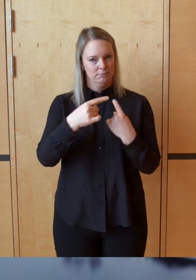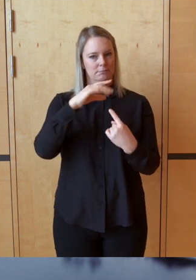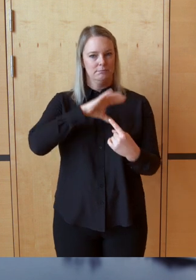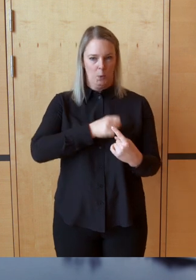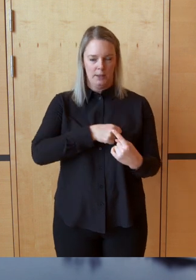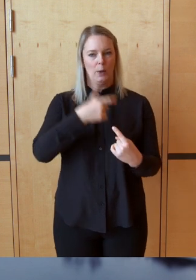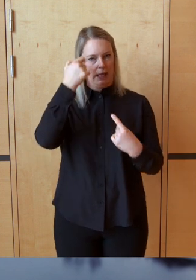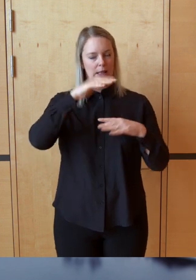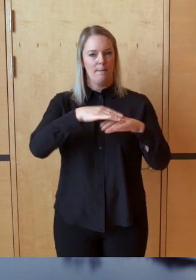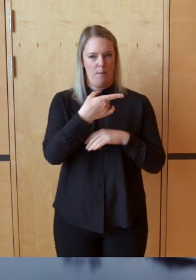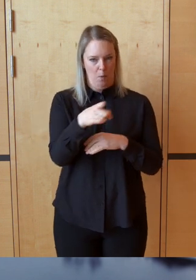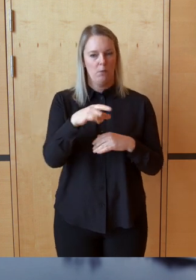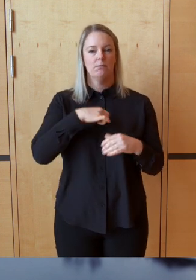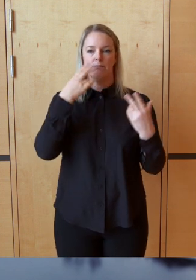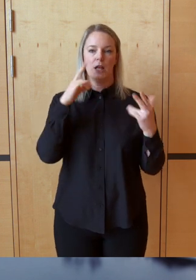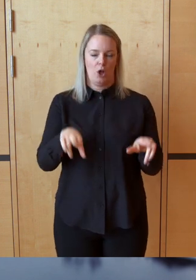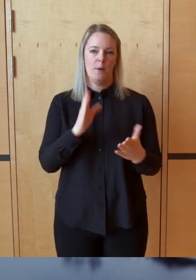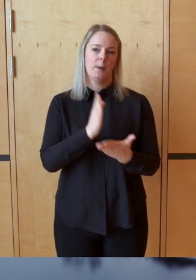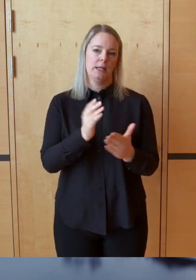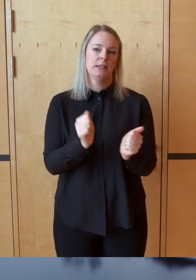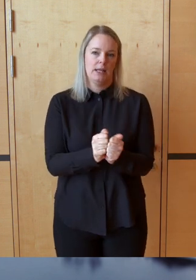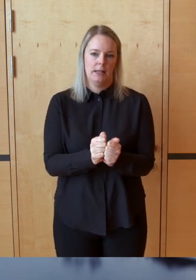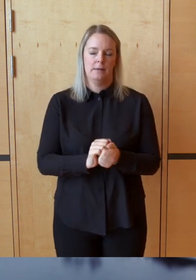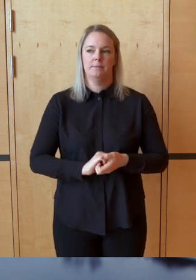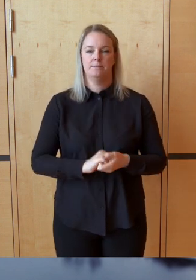Bedömning Lämning Tack så mycket